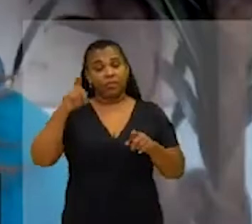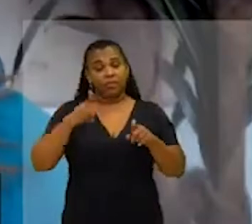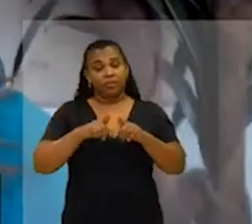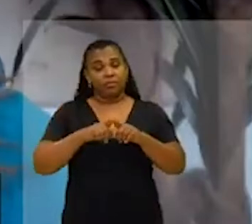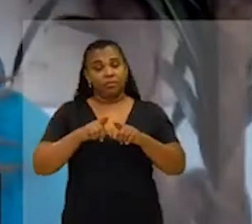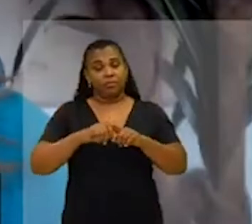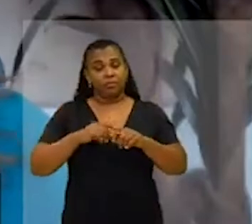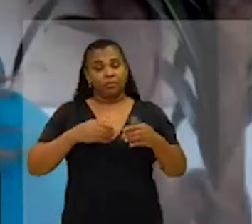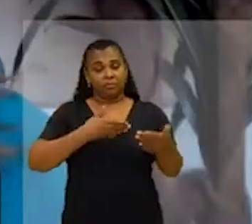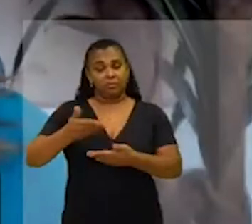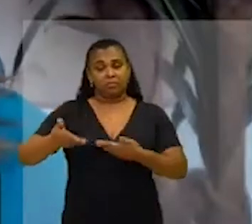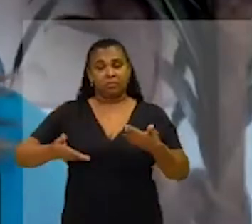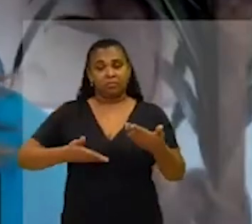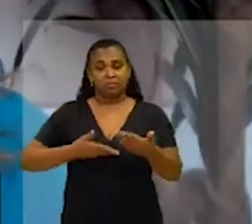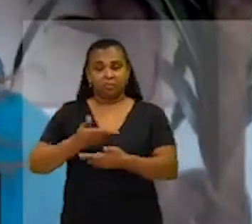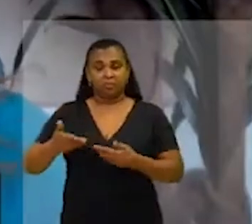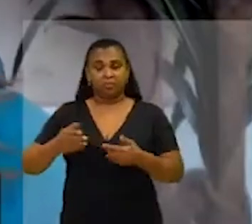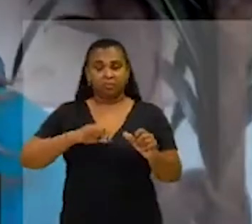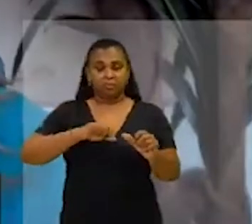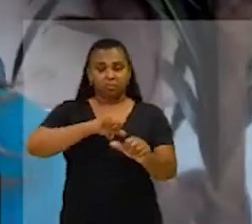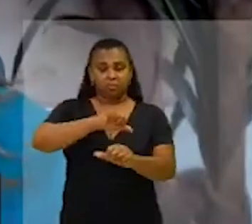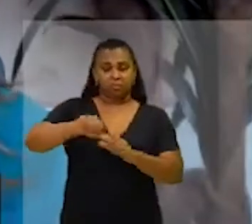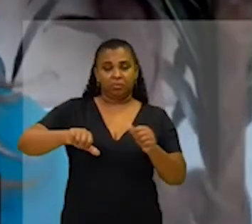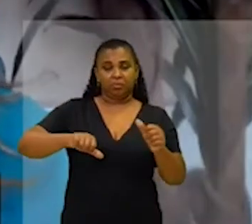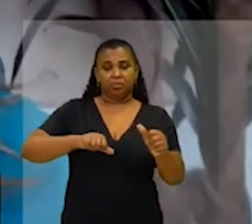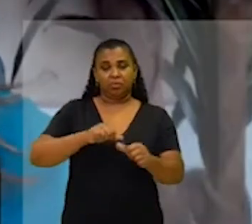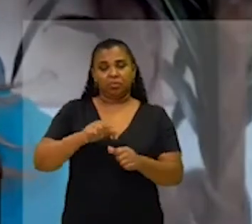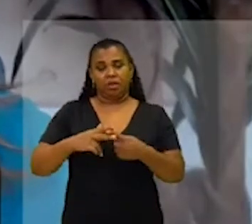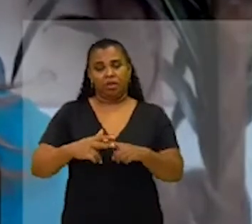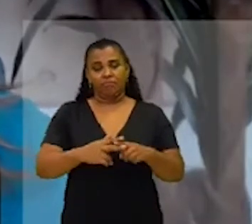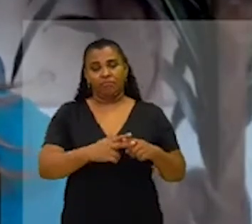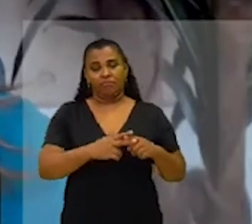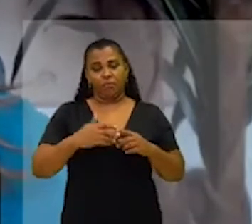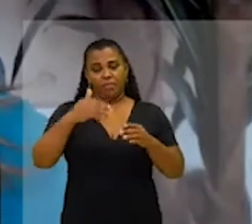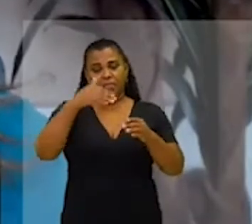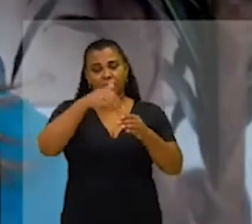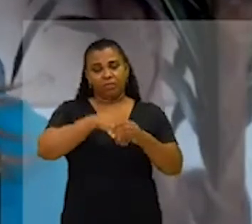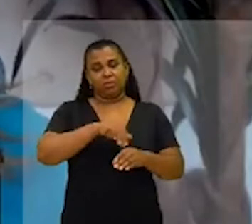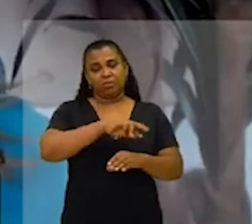vivemos principalmente de mudanças de reforma eleitoral vamos aguardar os encaminhamentos e